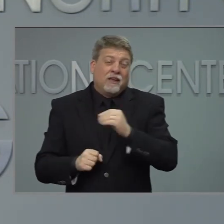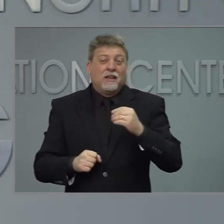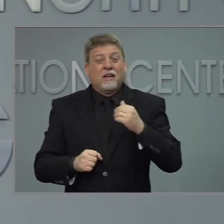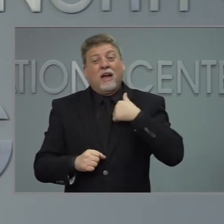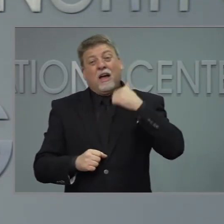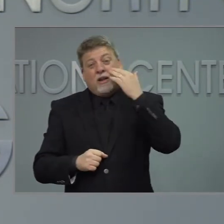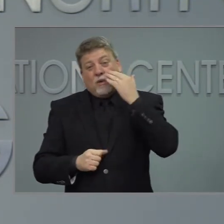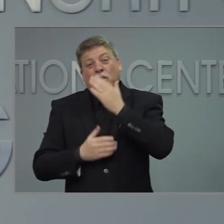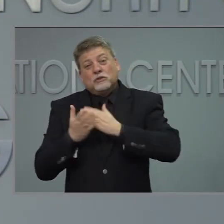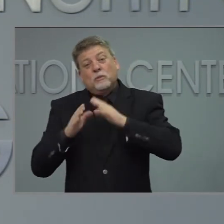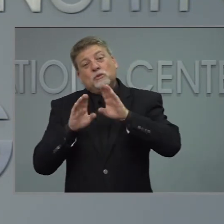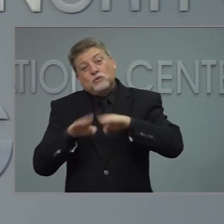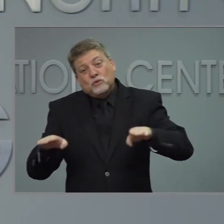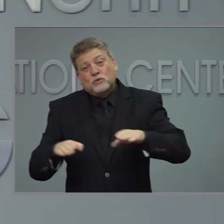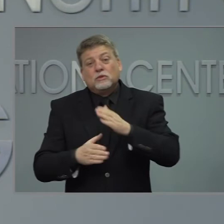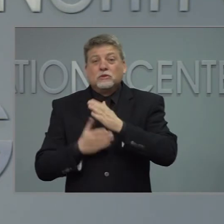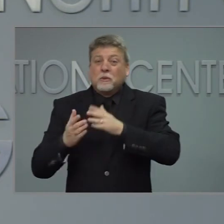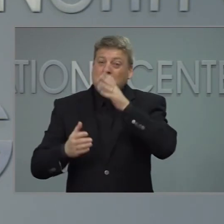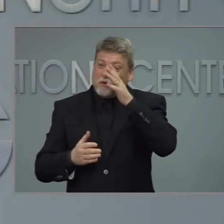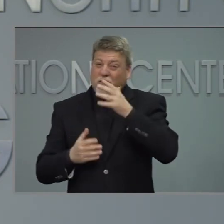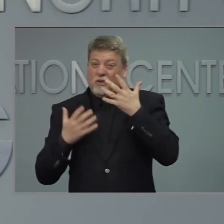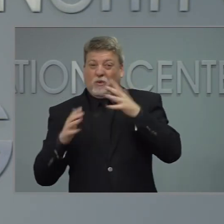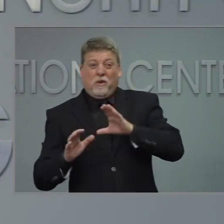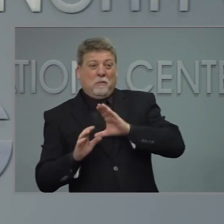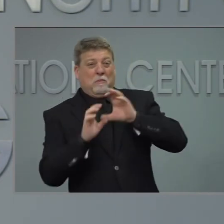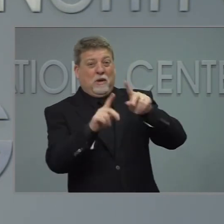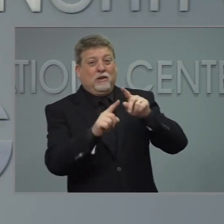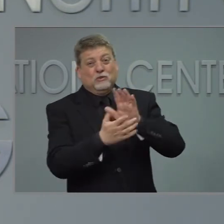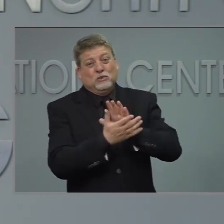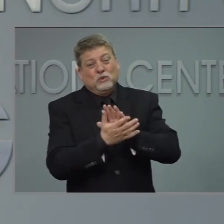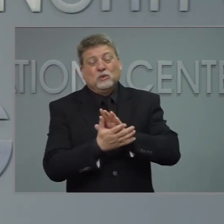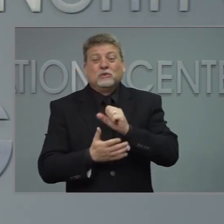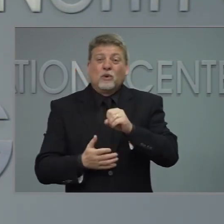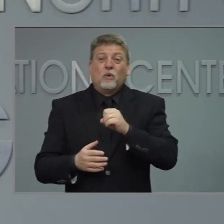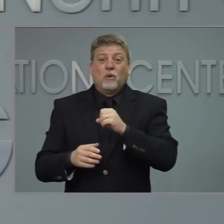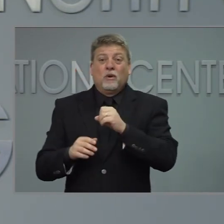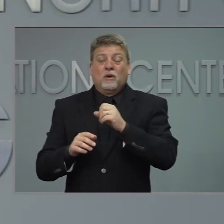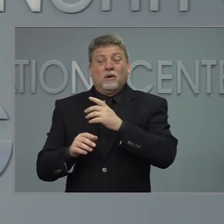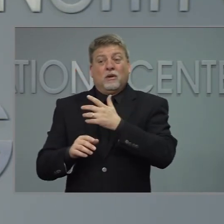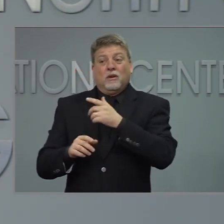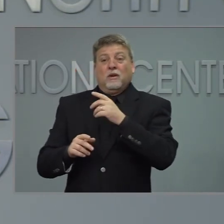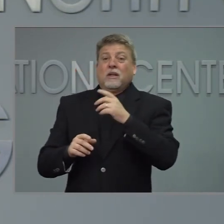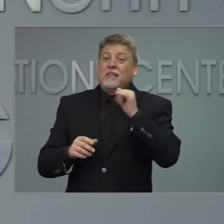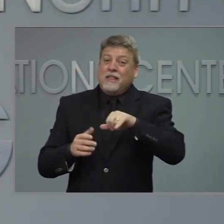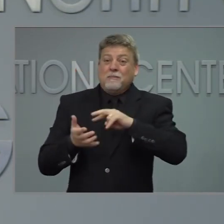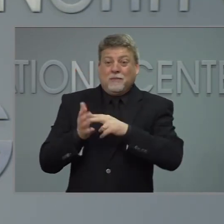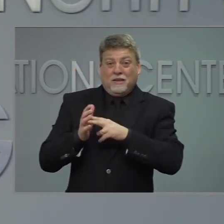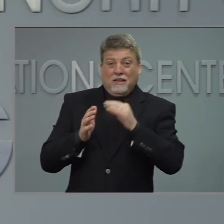estudiantes de inseguros y también algunos padres no quieren que los niños regresen